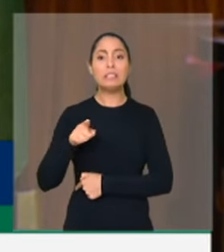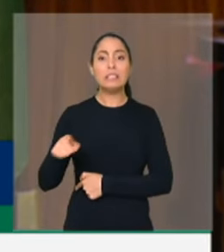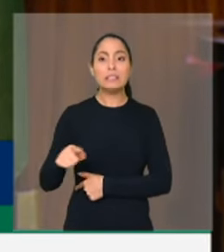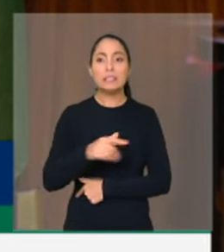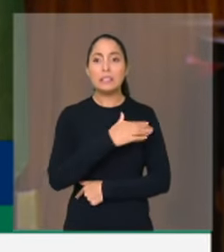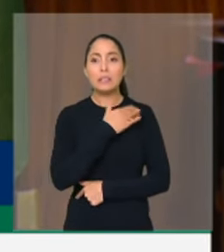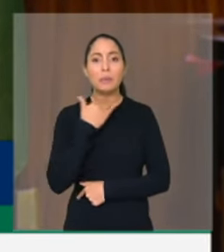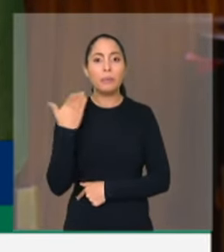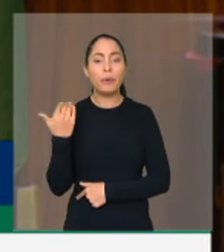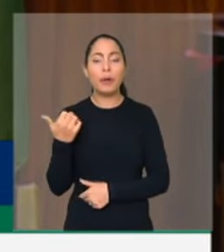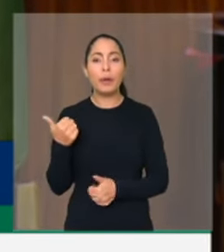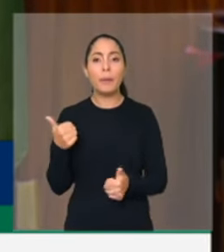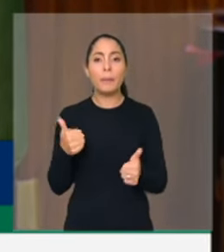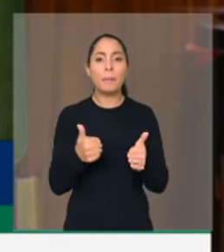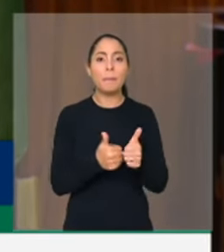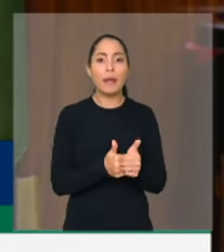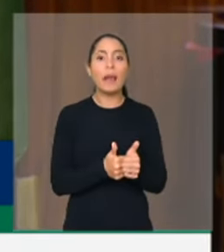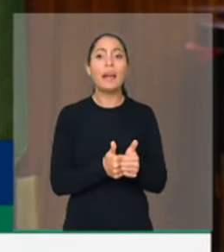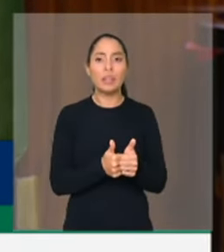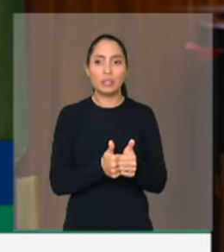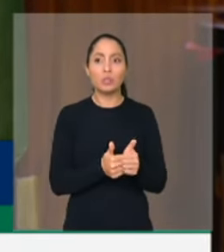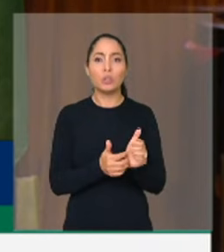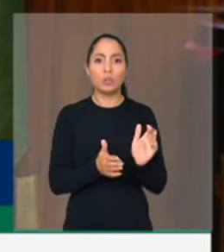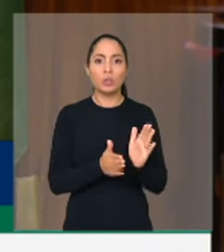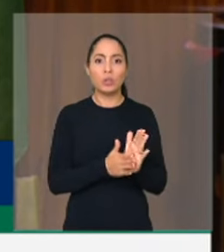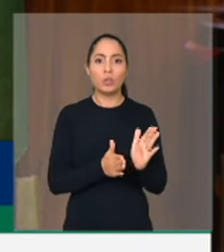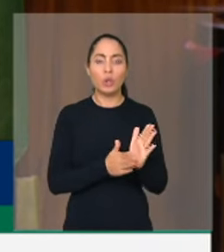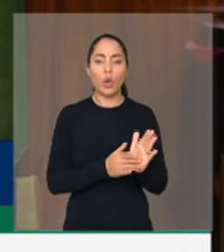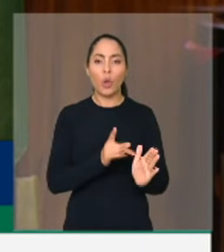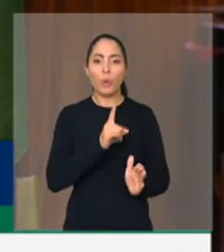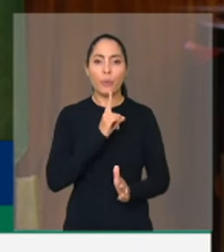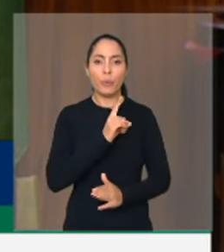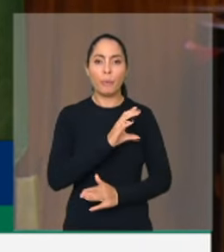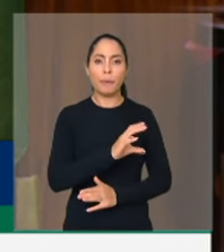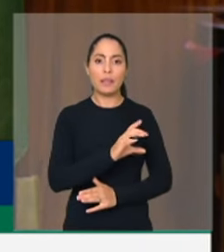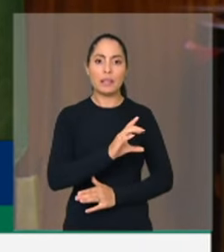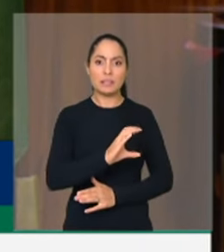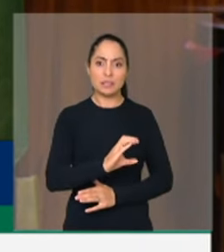ANIVERSÁRIO DE 99 ANOS DO PCDOB, LEGENDA QUE AJUDOU A CONSTRUIR, ONDE MILITOU COM